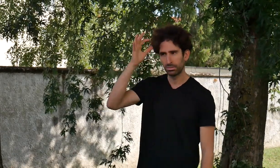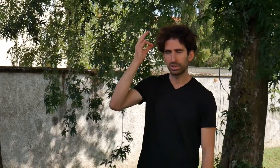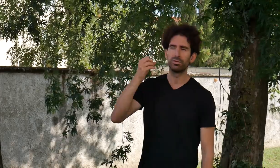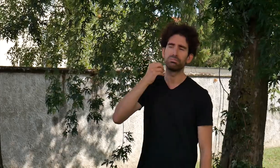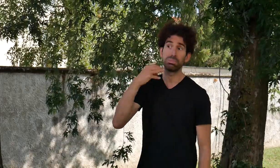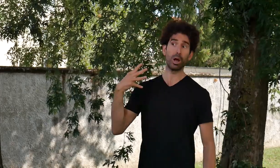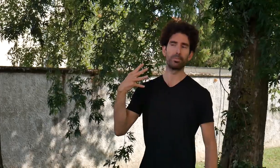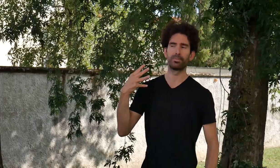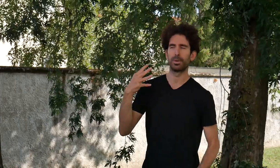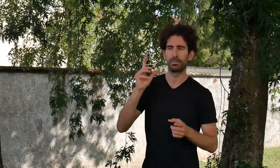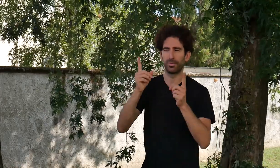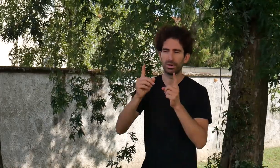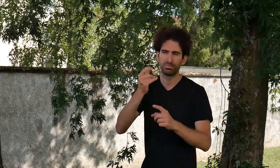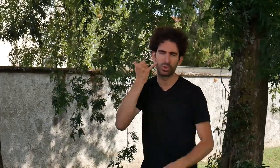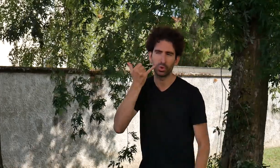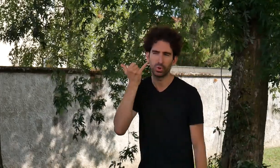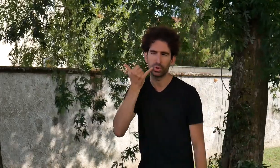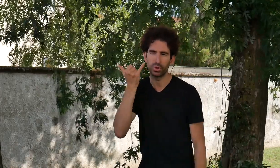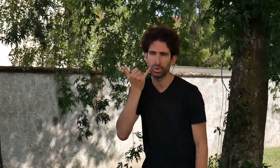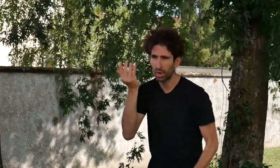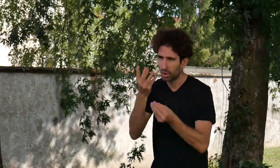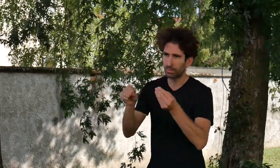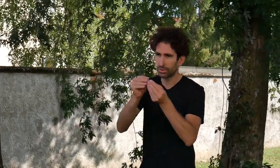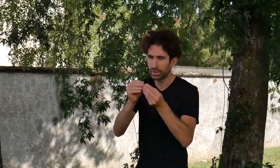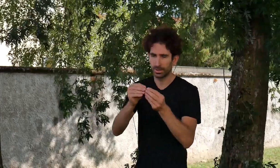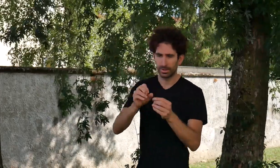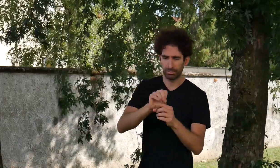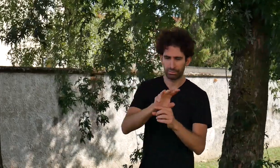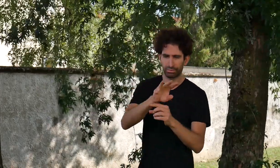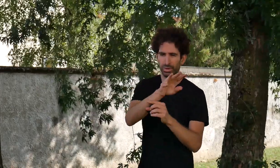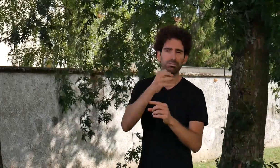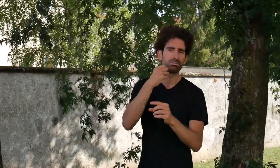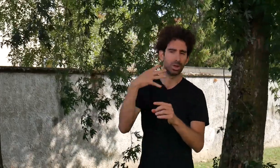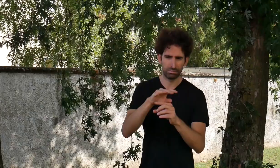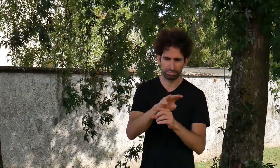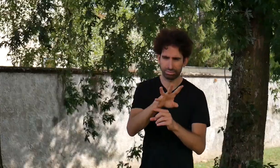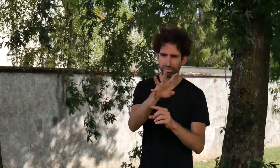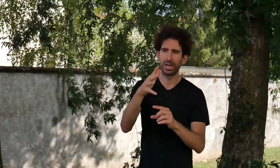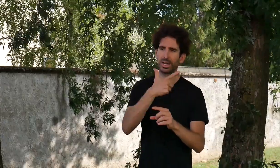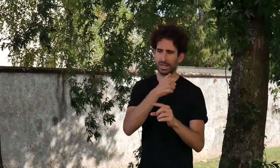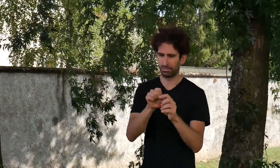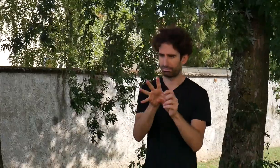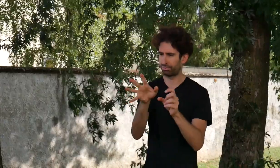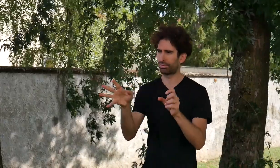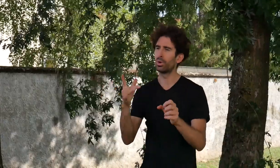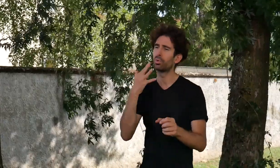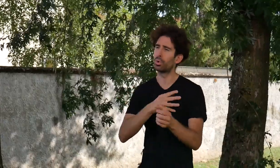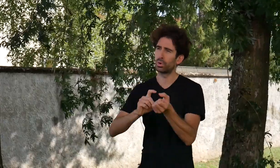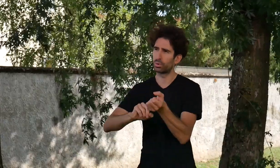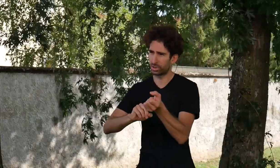les cheveux blancs sont éclatants, parfois jaunes. De plus, le mélange des cheveux blancs, gris et de couleurs d'origine,